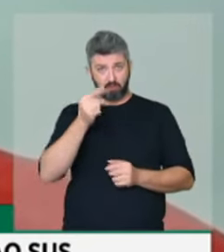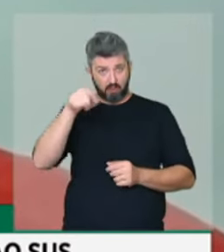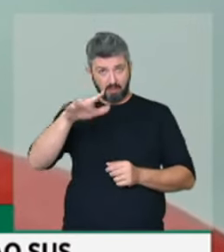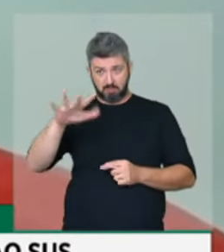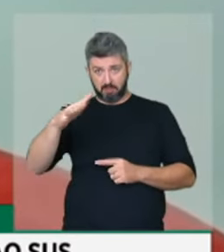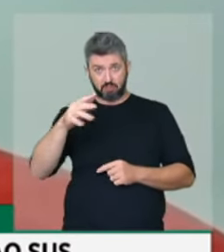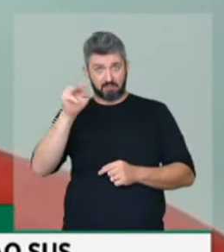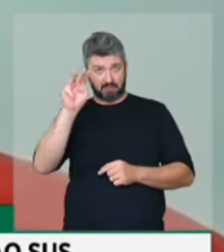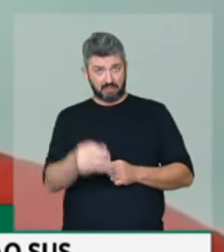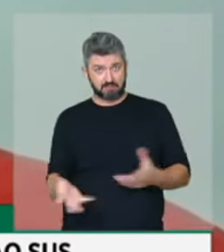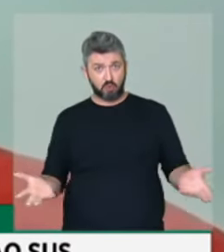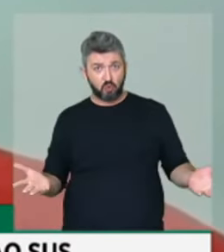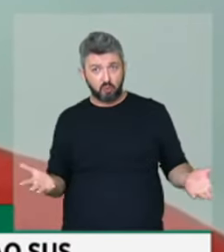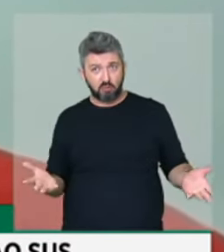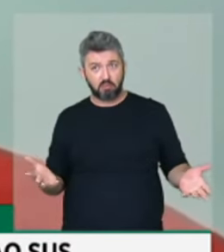PRATICADO SERÁ NO MÁXIMO 3